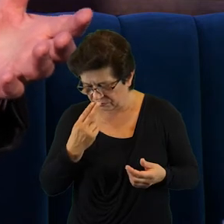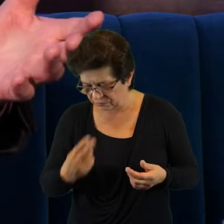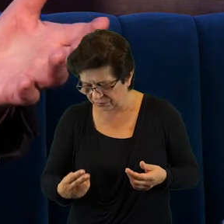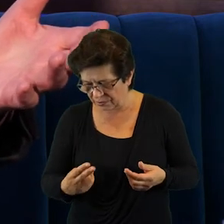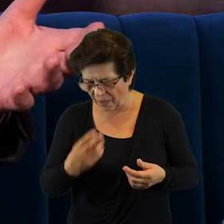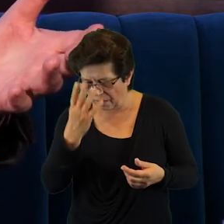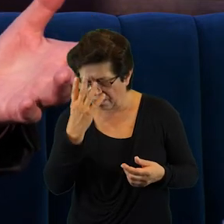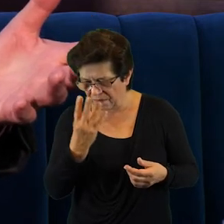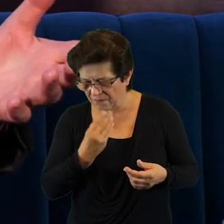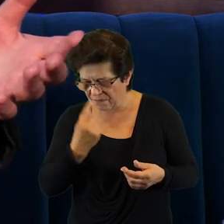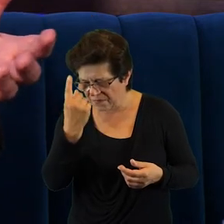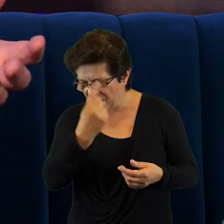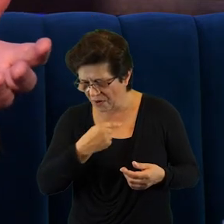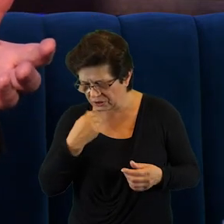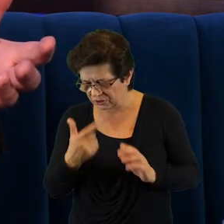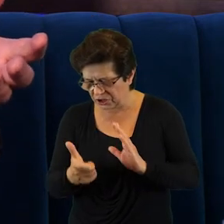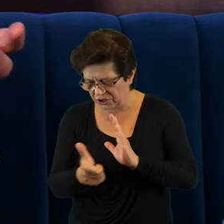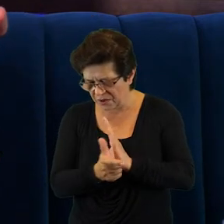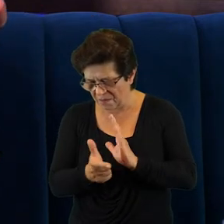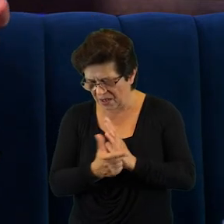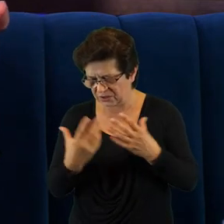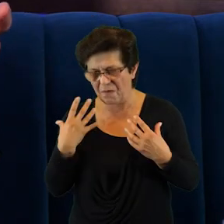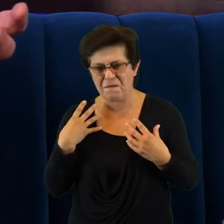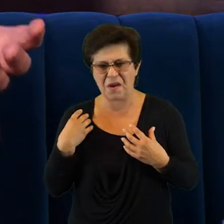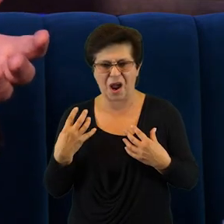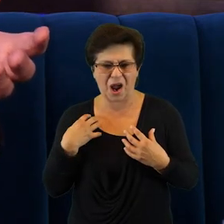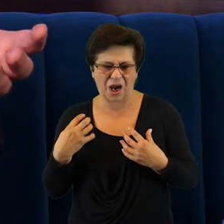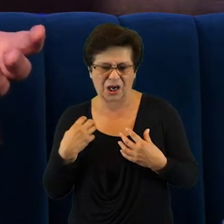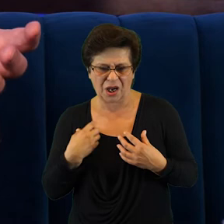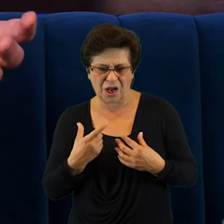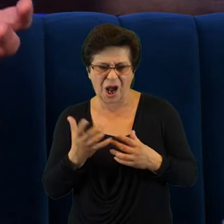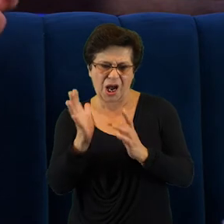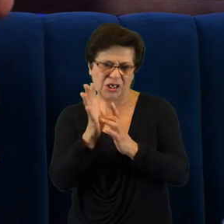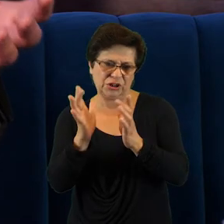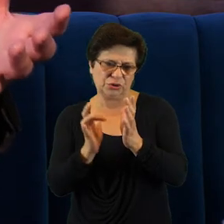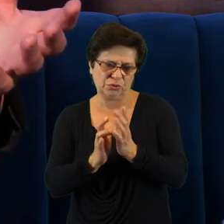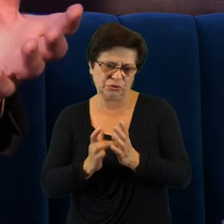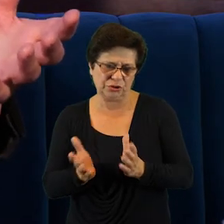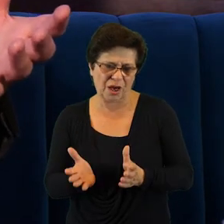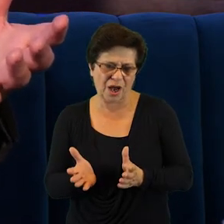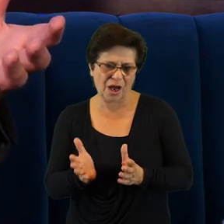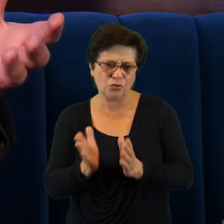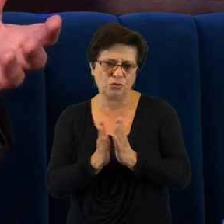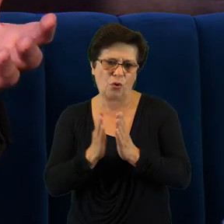rzeźby XVII-wiecznej Chrystusa Innocentego da Palermo z kościoła San Damiano w Asyżu.